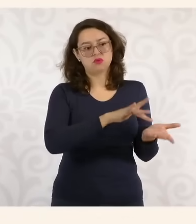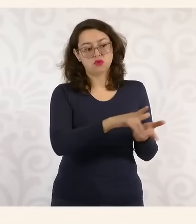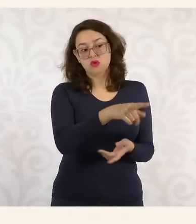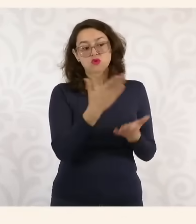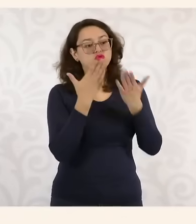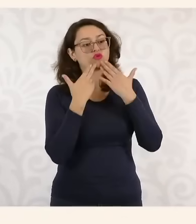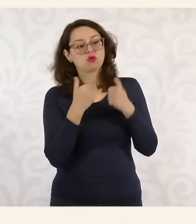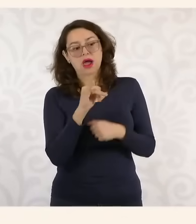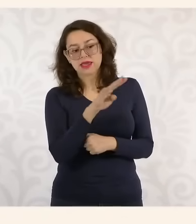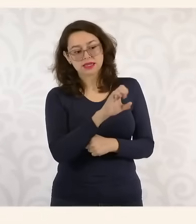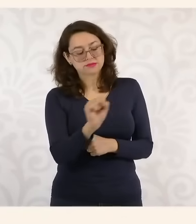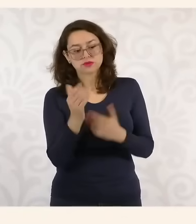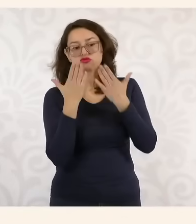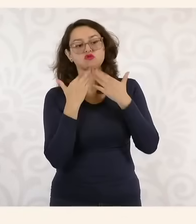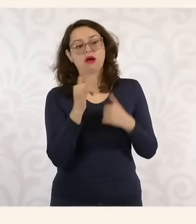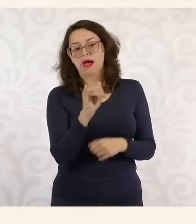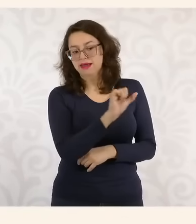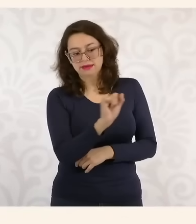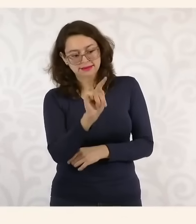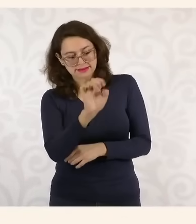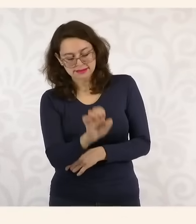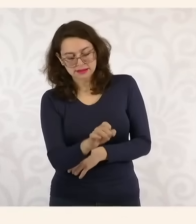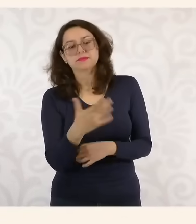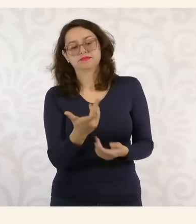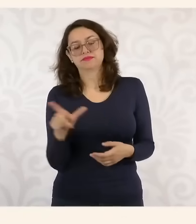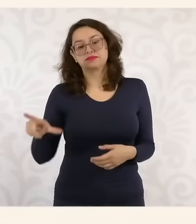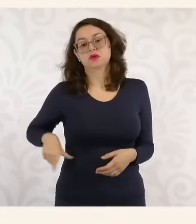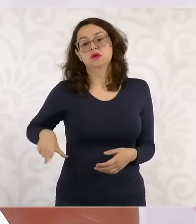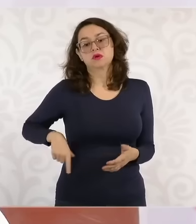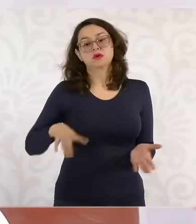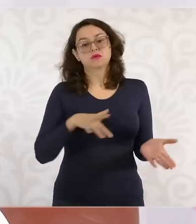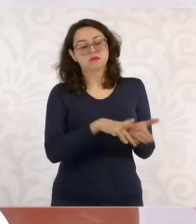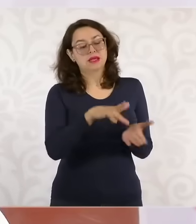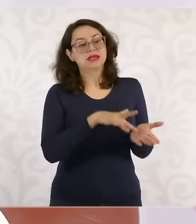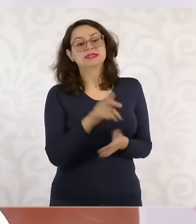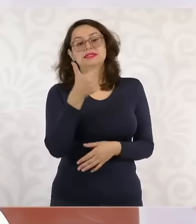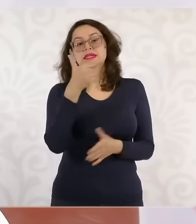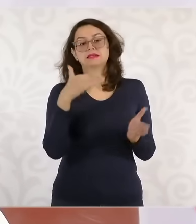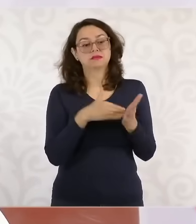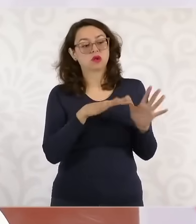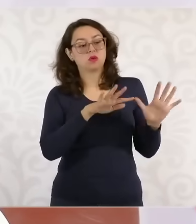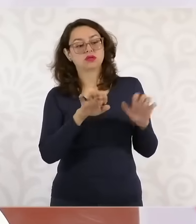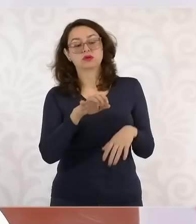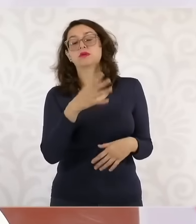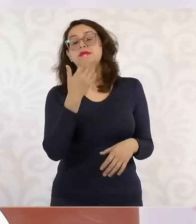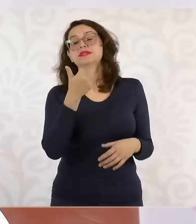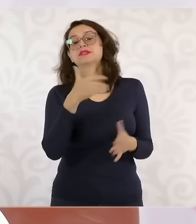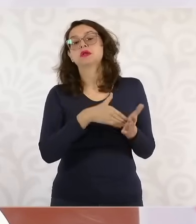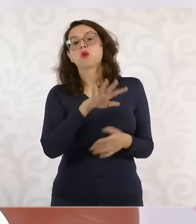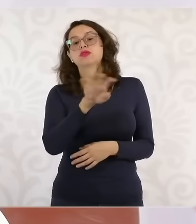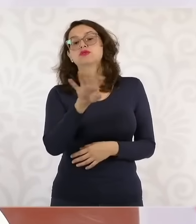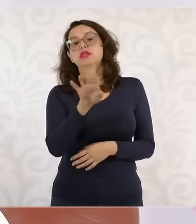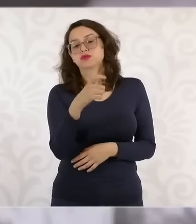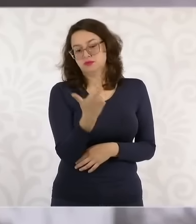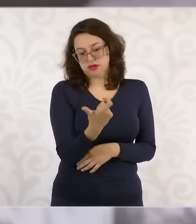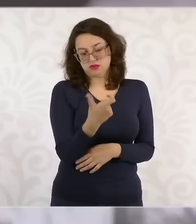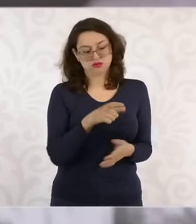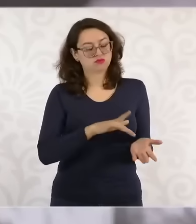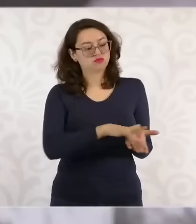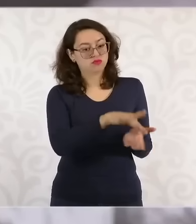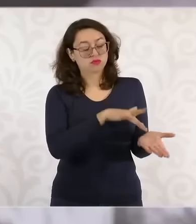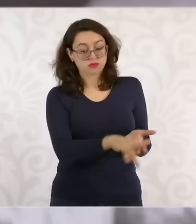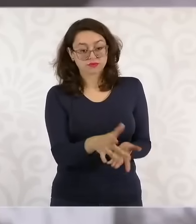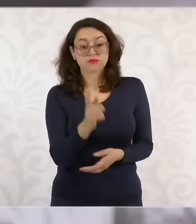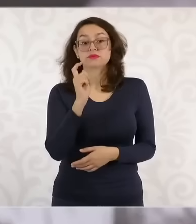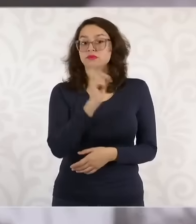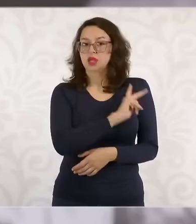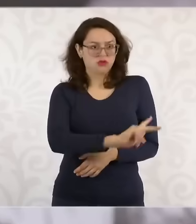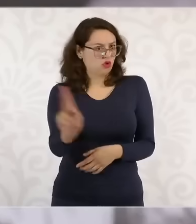por 6,400 pesos eh bimestrales. Este apoyo es universal. Si alguna familia que dentro de sus